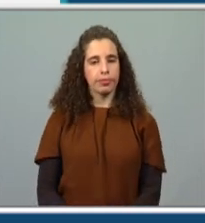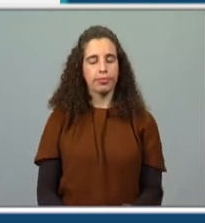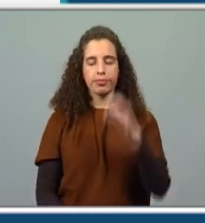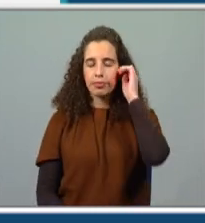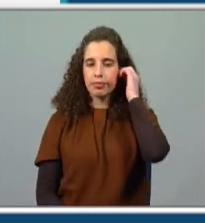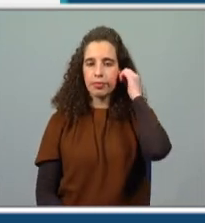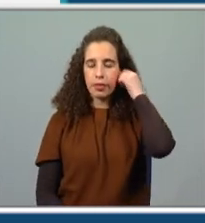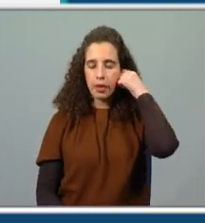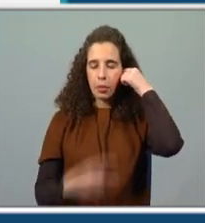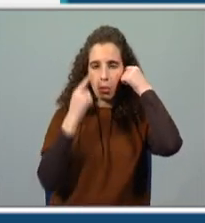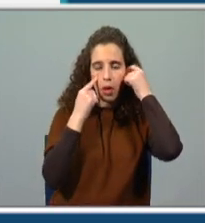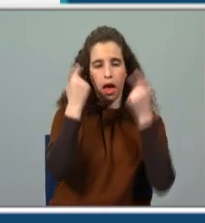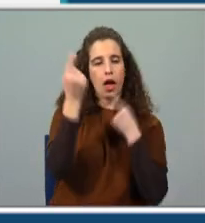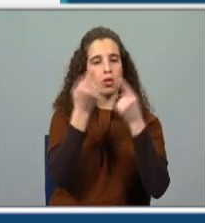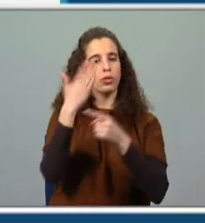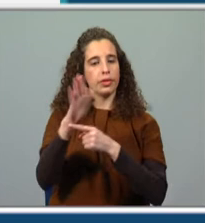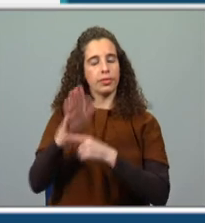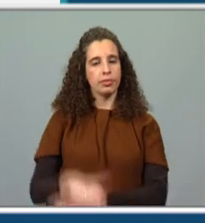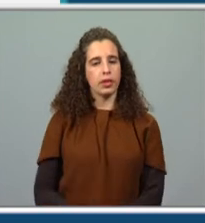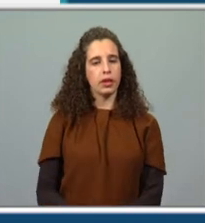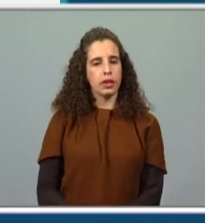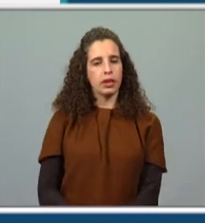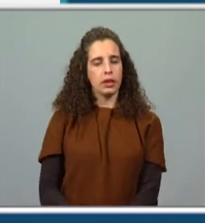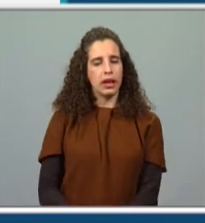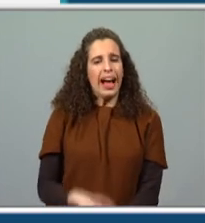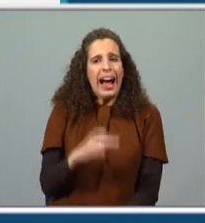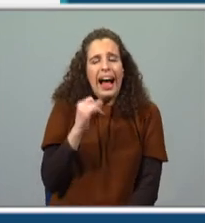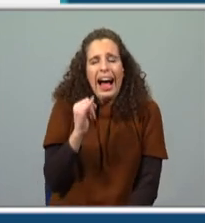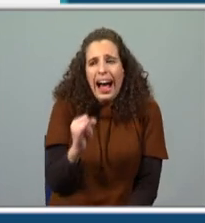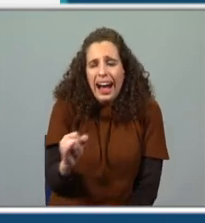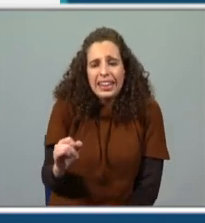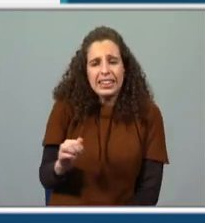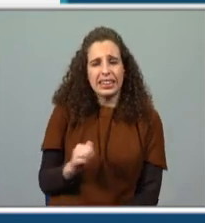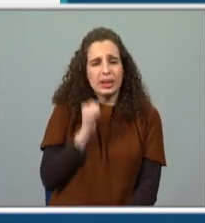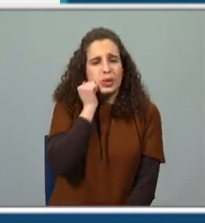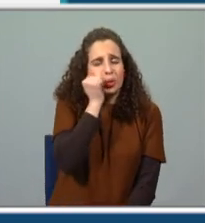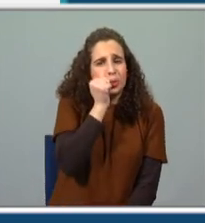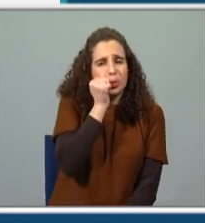alguns exemplos ai que dor o que é que este ai quer 一些例子哦，多麼痛苦，這個人想要什麼